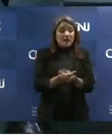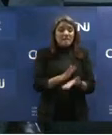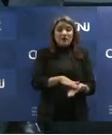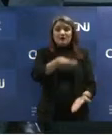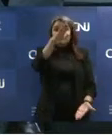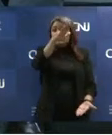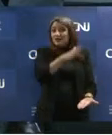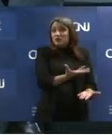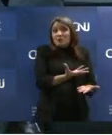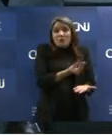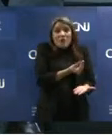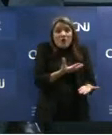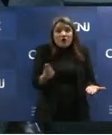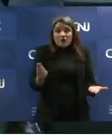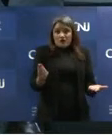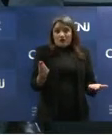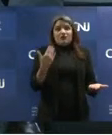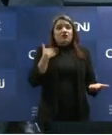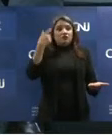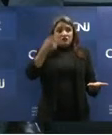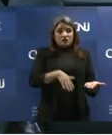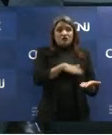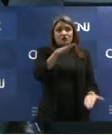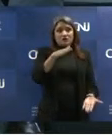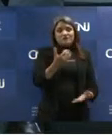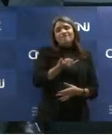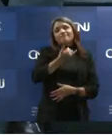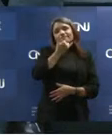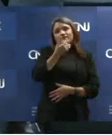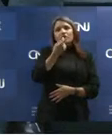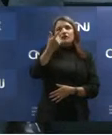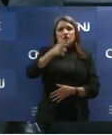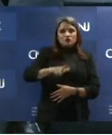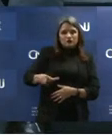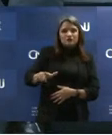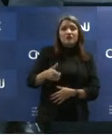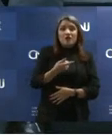A defesa repete desculpa e assistência quase dez mil feitos.